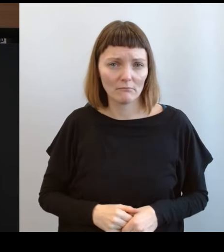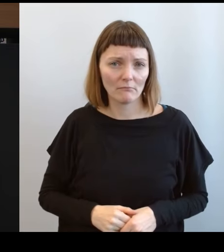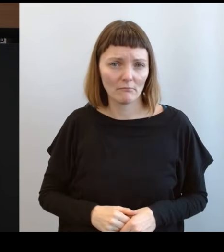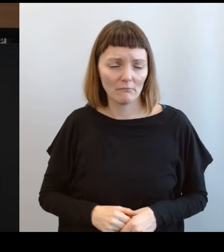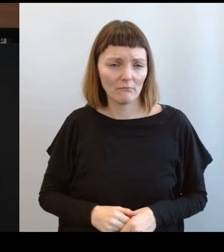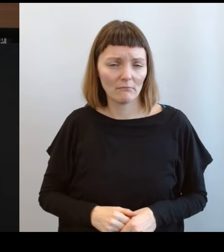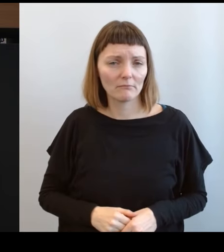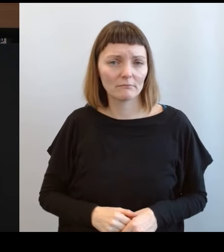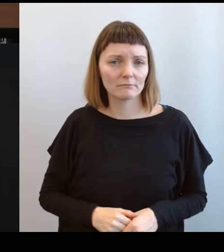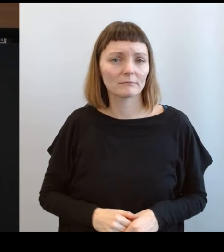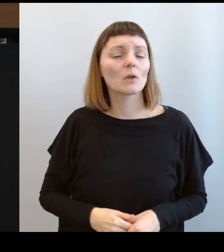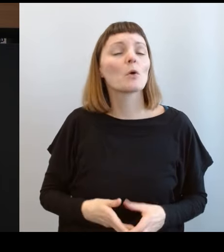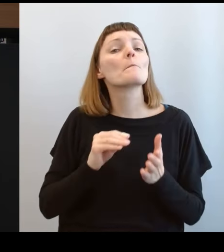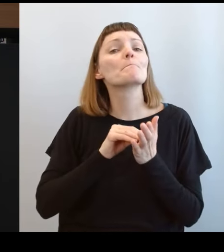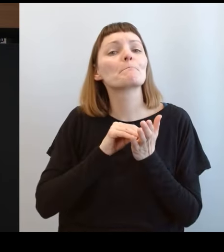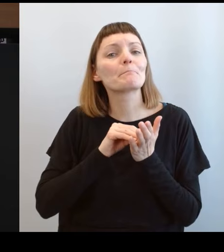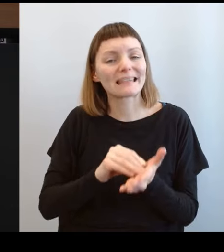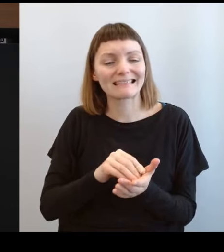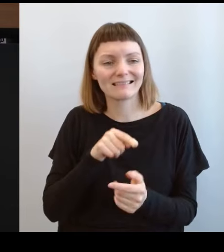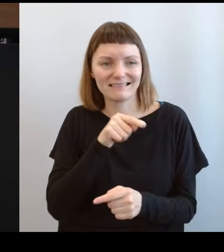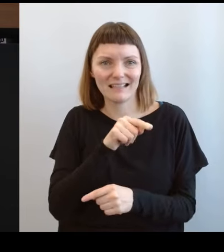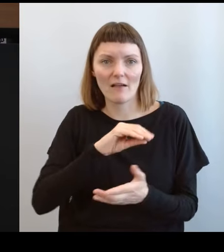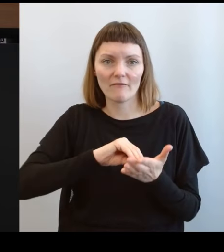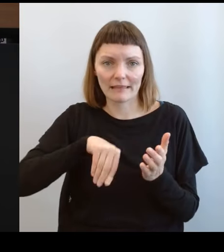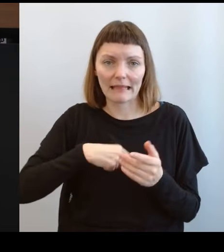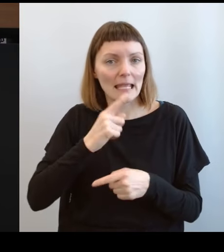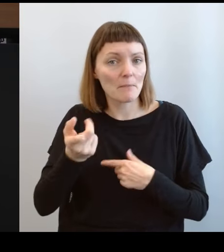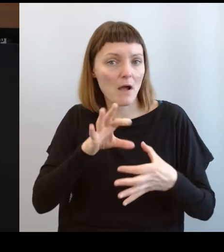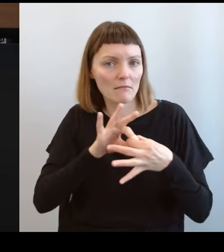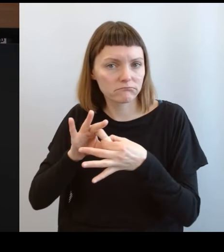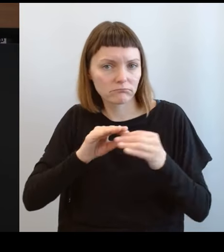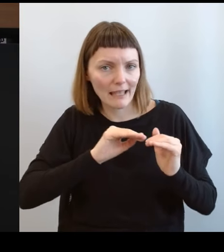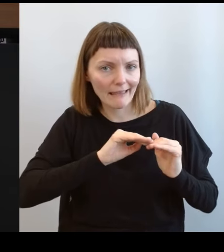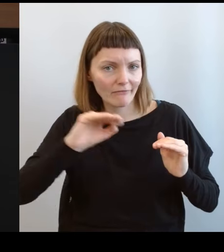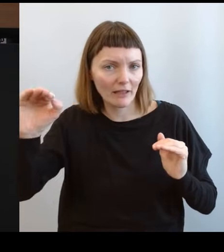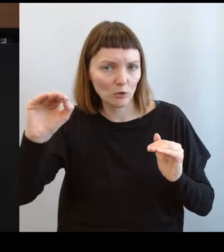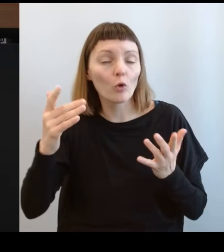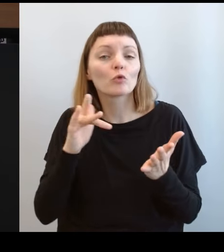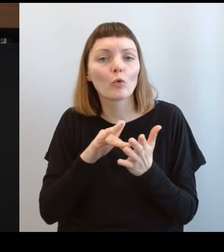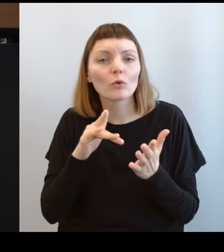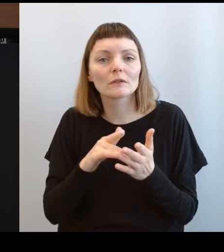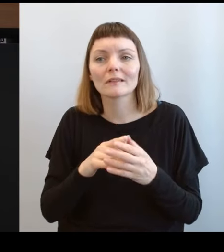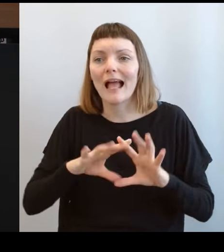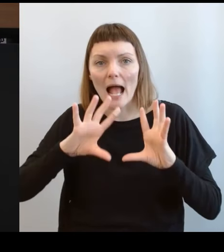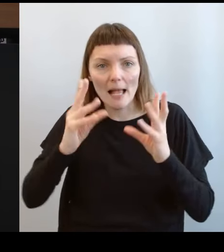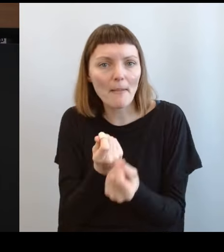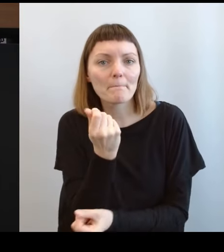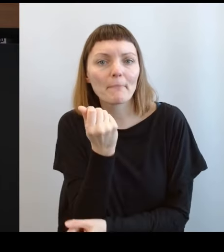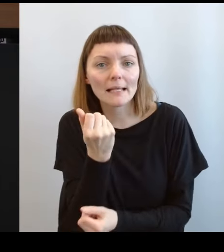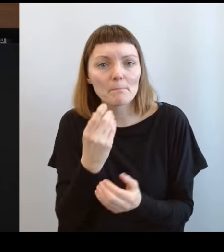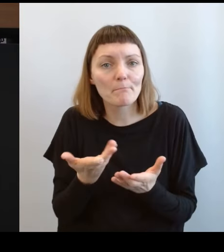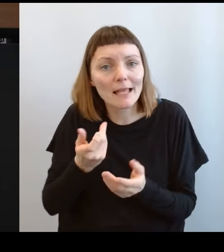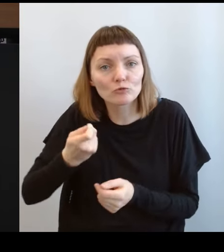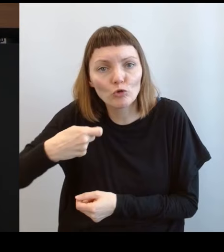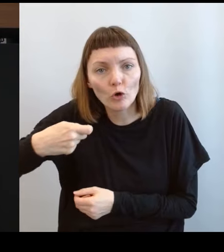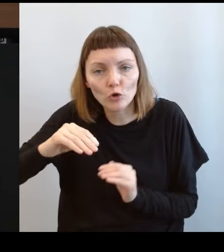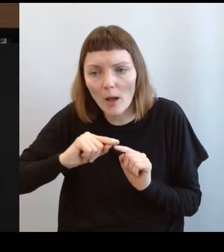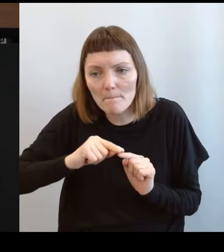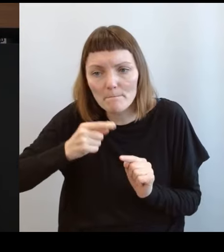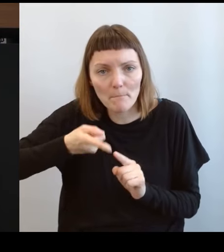zum Problem geworden, weil die Preise angestiegen sind und damit die Mieten angezogen haben. Die bisherige Regelung hat vielfach